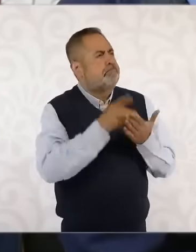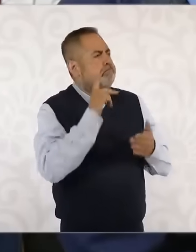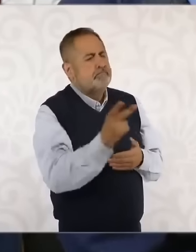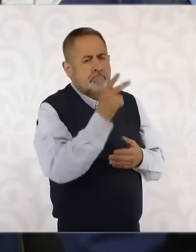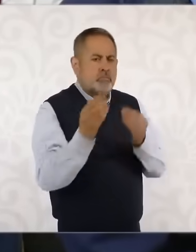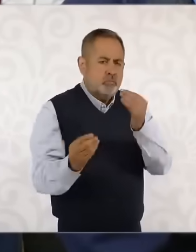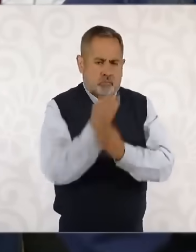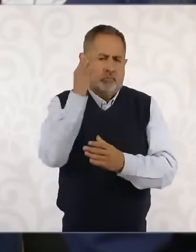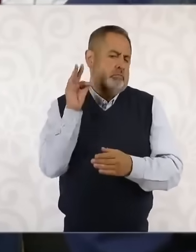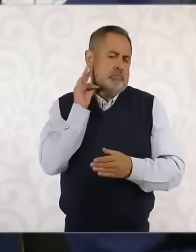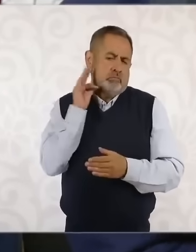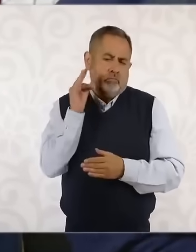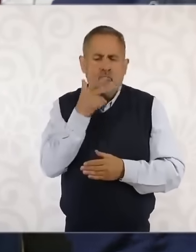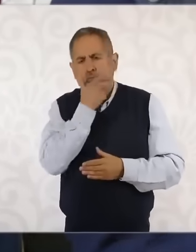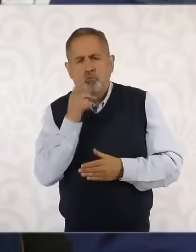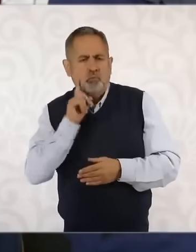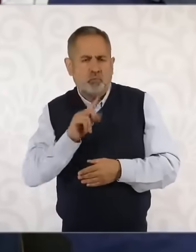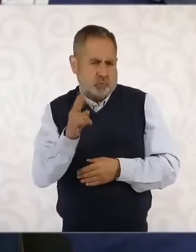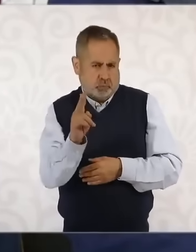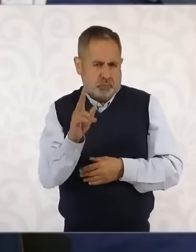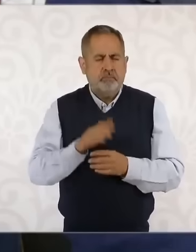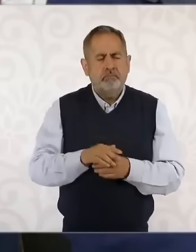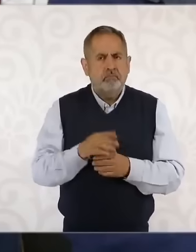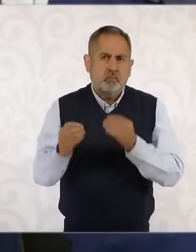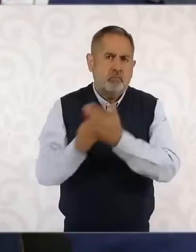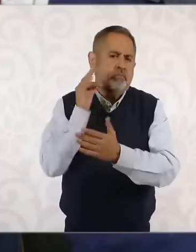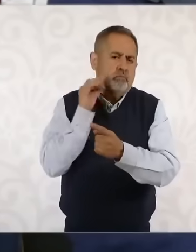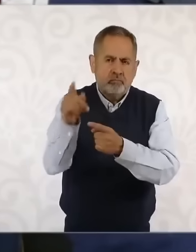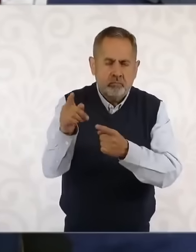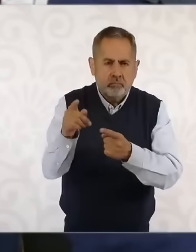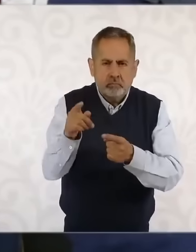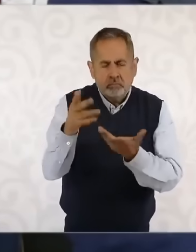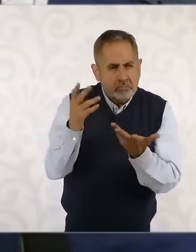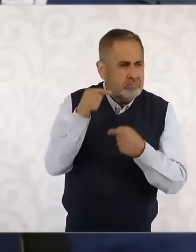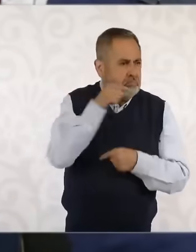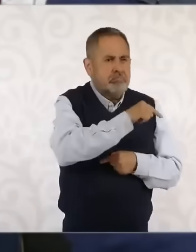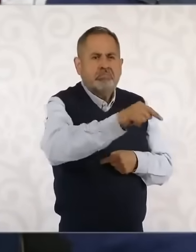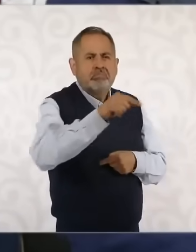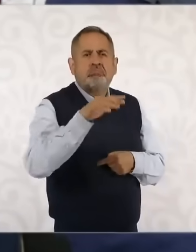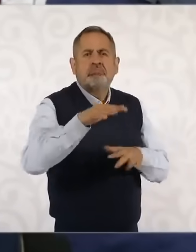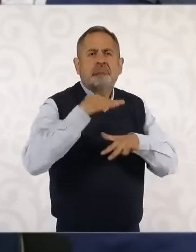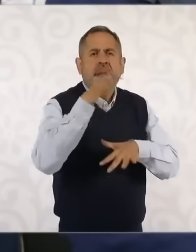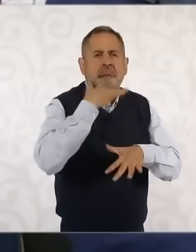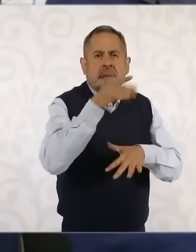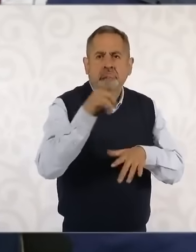fiscal o una nueva fiscal, esperaría que estos grandes casos de corrupción sí tengan avances.